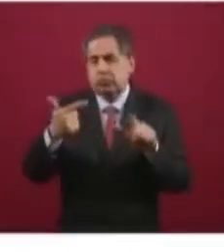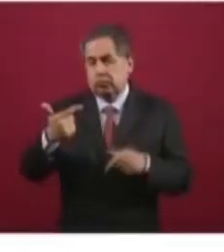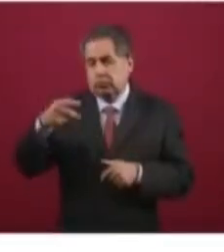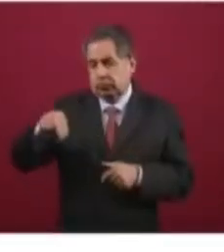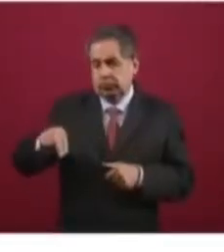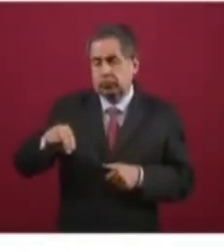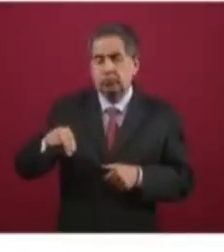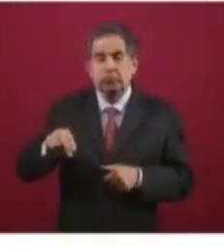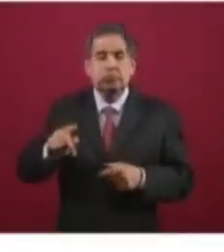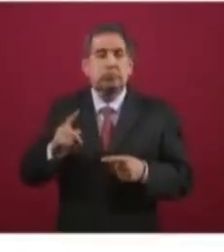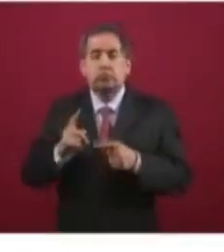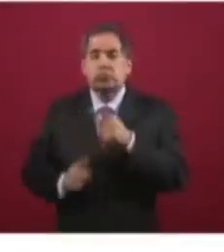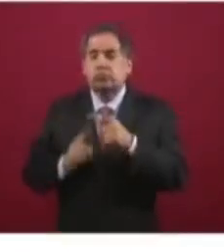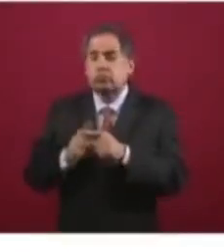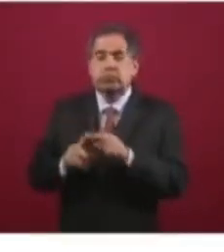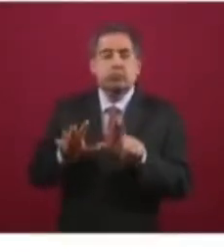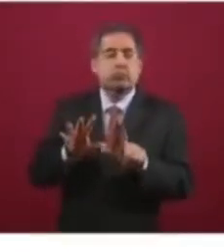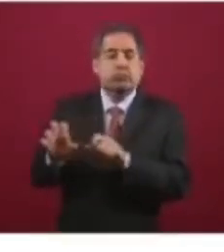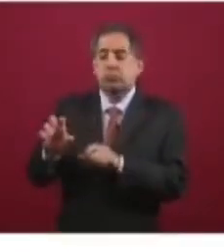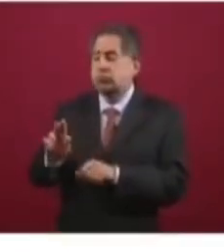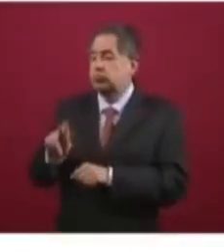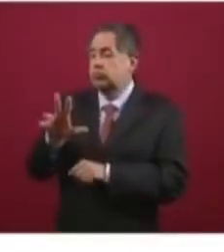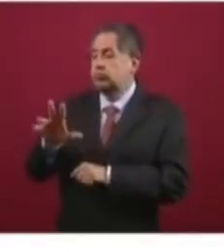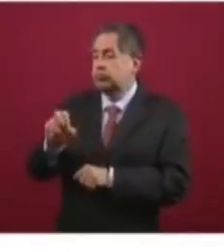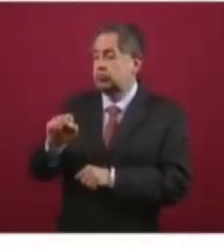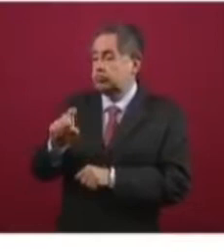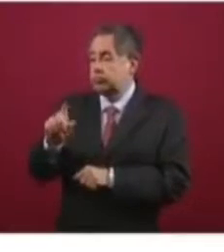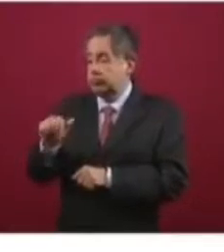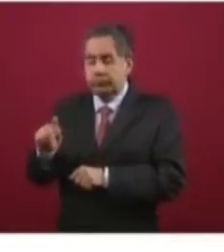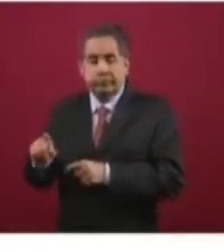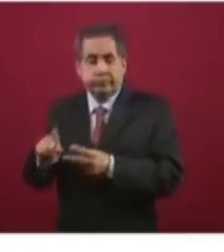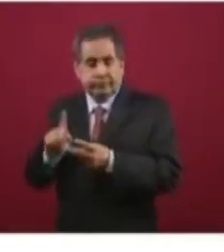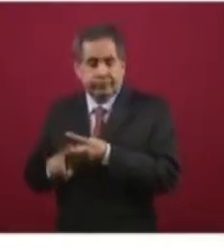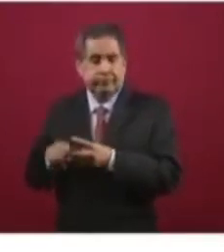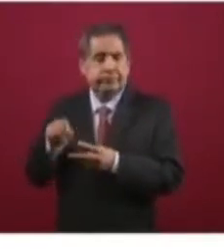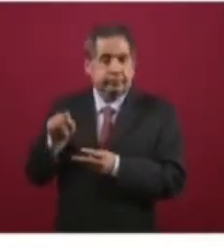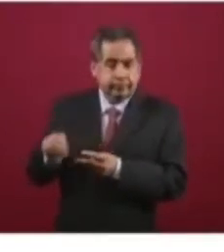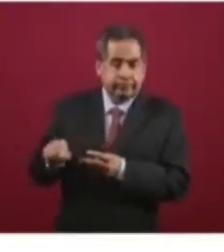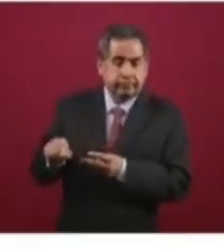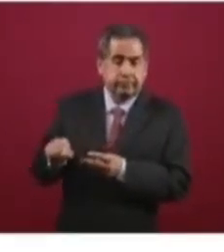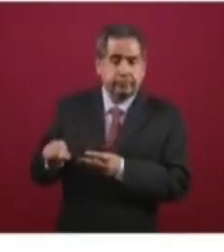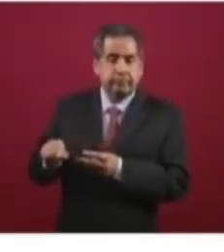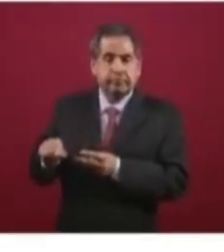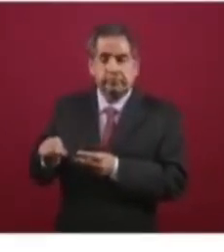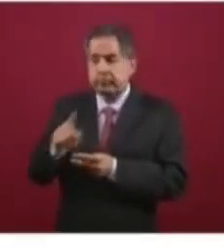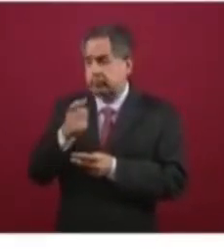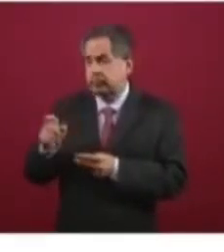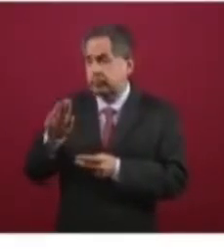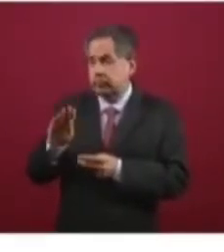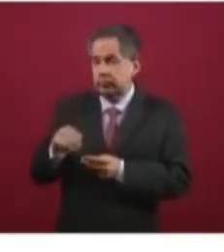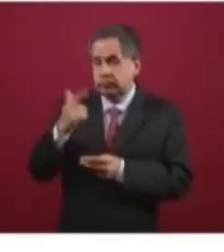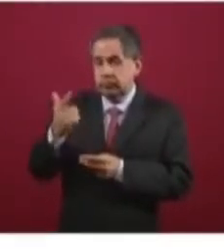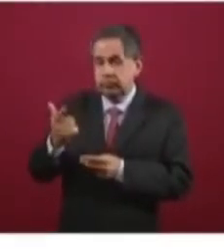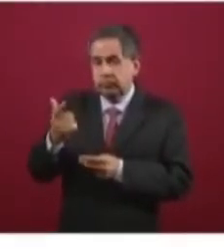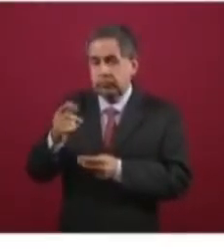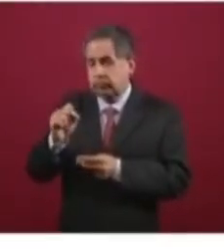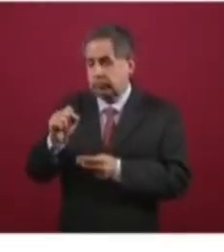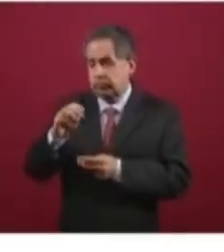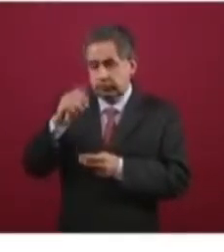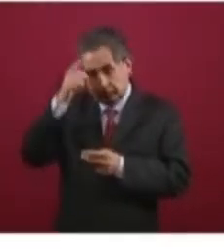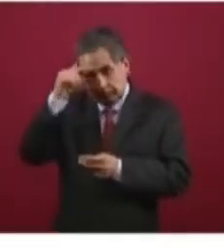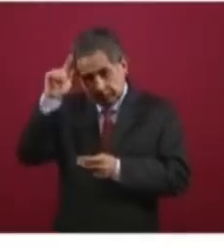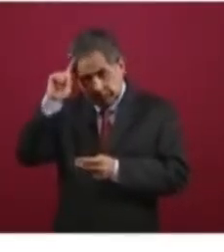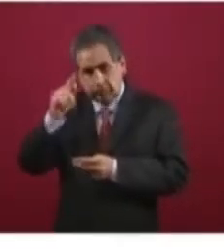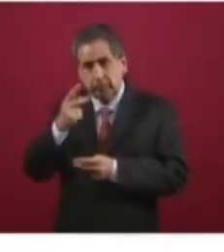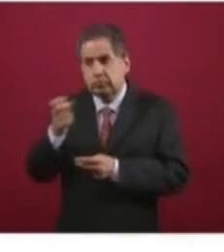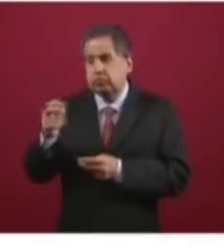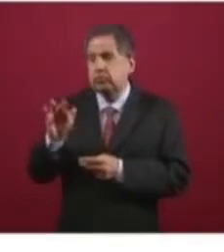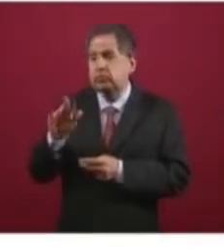que sumados a los 875 de Sedena en su despliegue permanente y 197 de Semar más 248 de la Policía